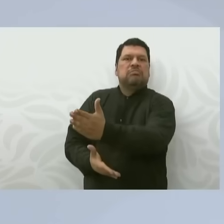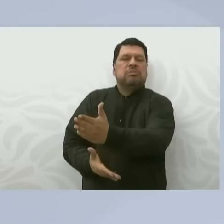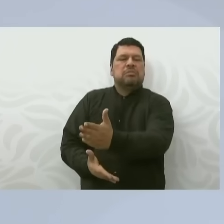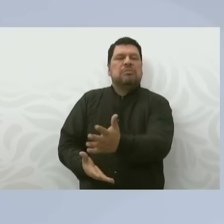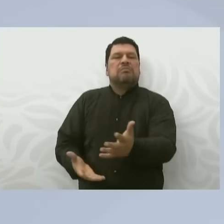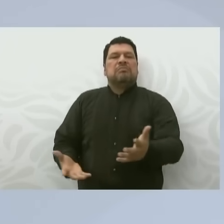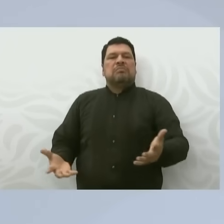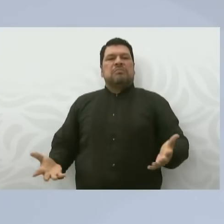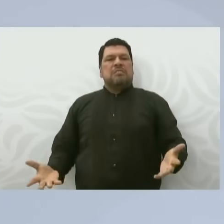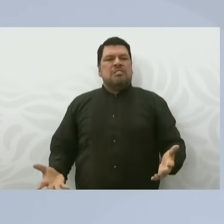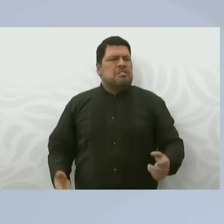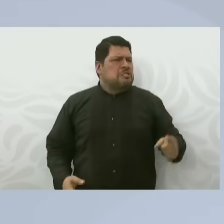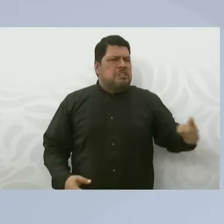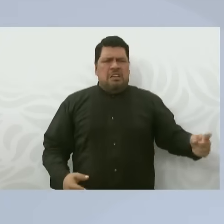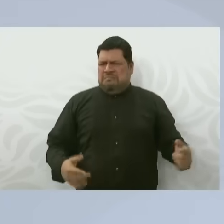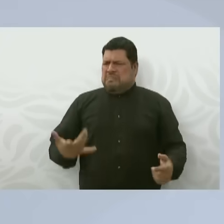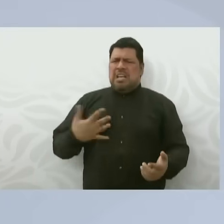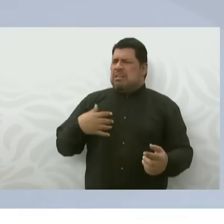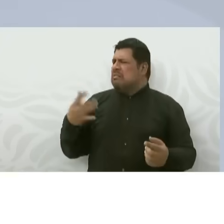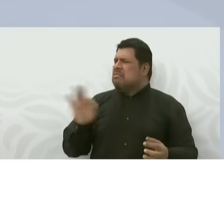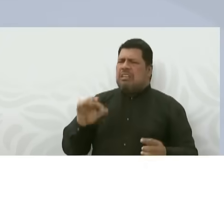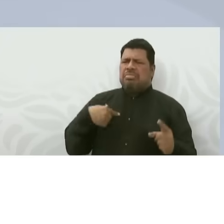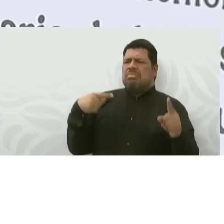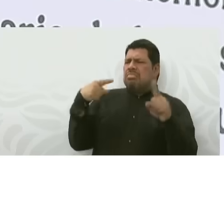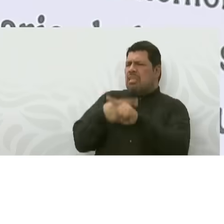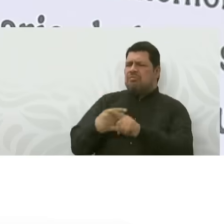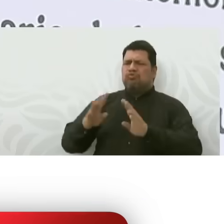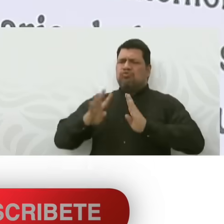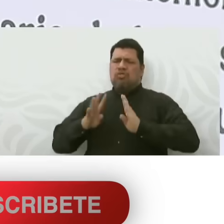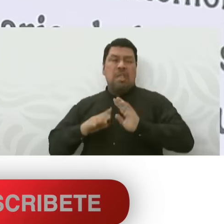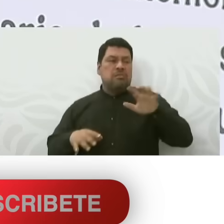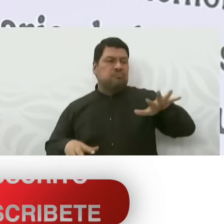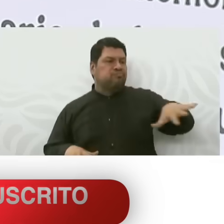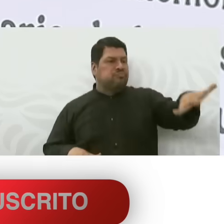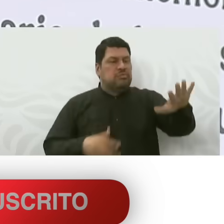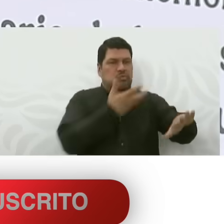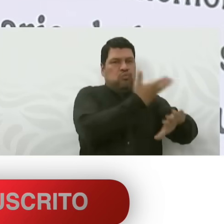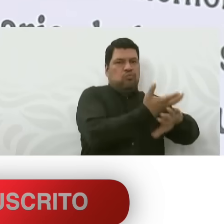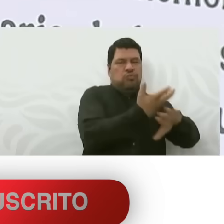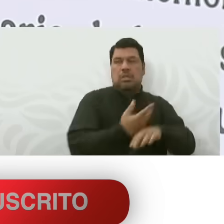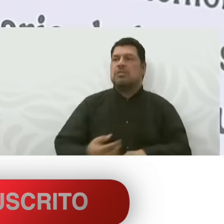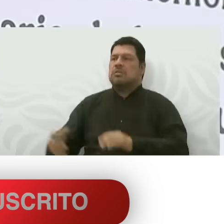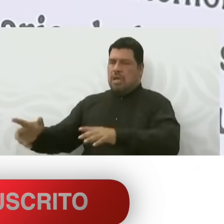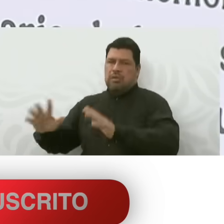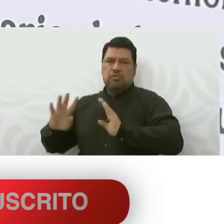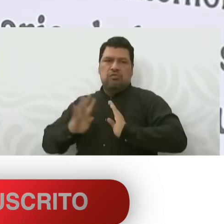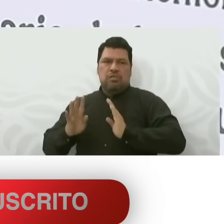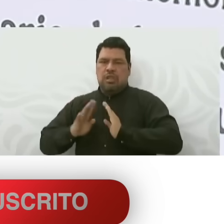decían que un malentendido entre marinos estadounidenses y soldados del ejército mexicano